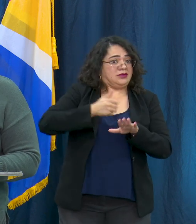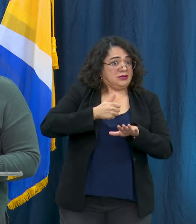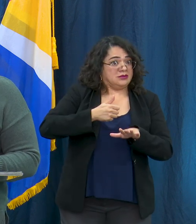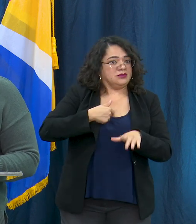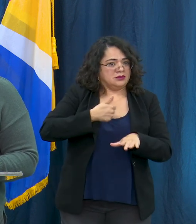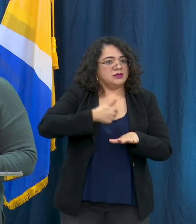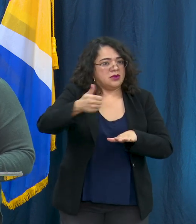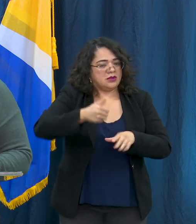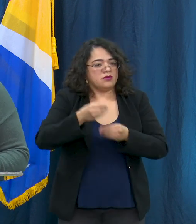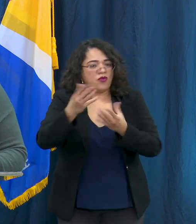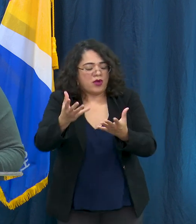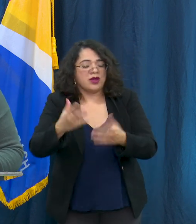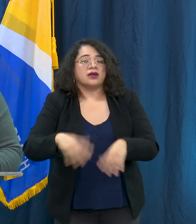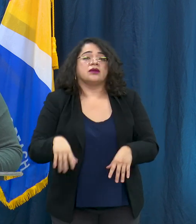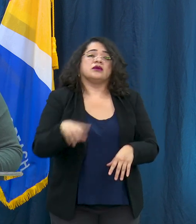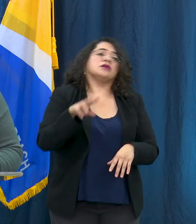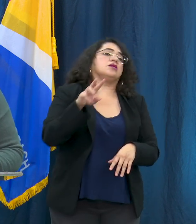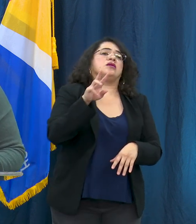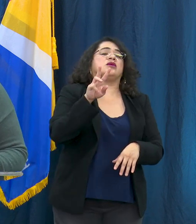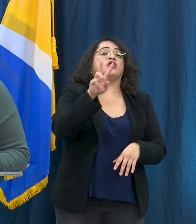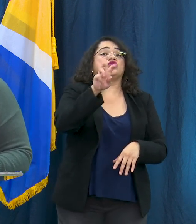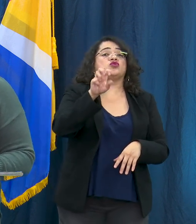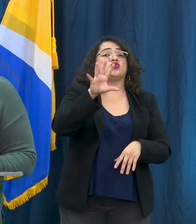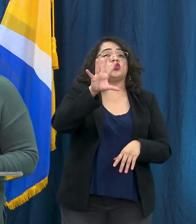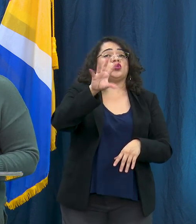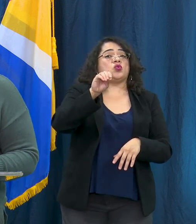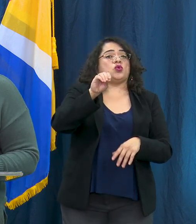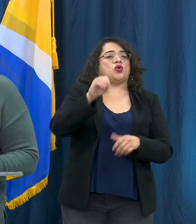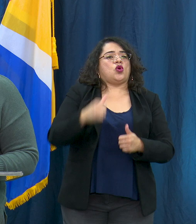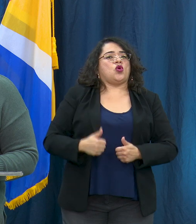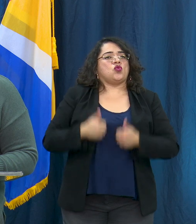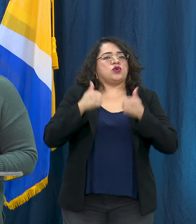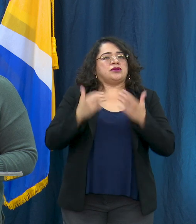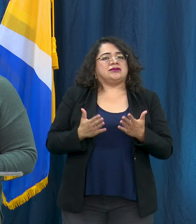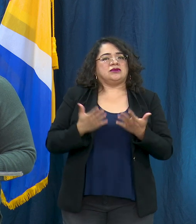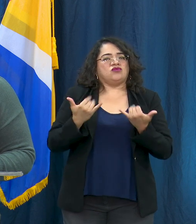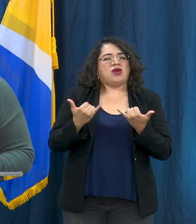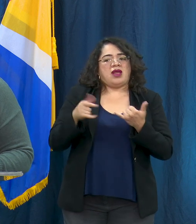cuenta que reseeding estos refugee O's que brinnin un lugar seguro para quiénes